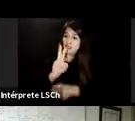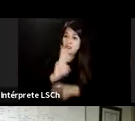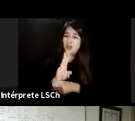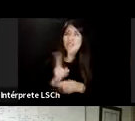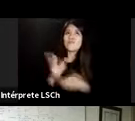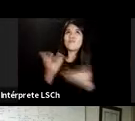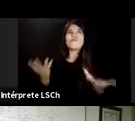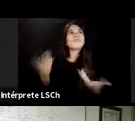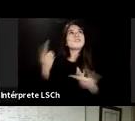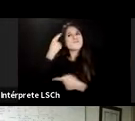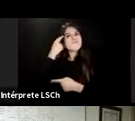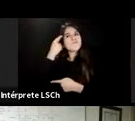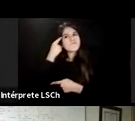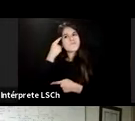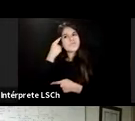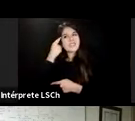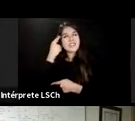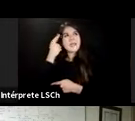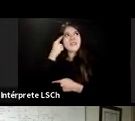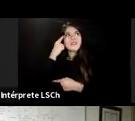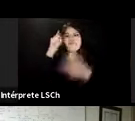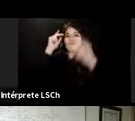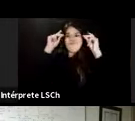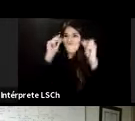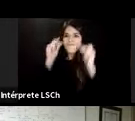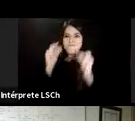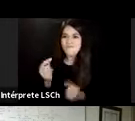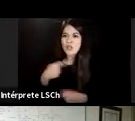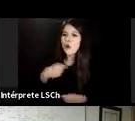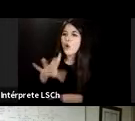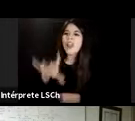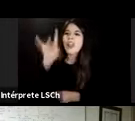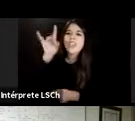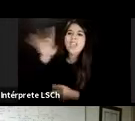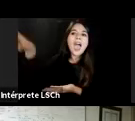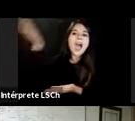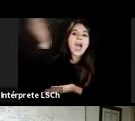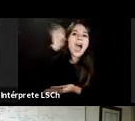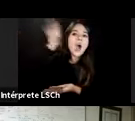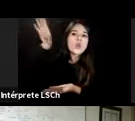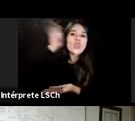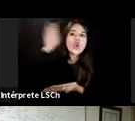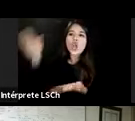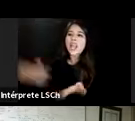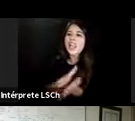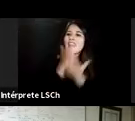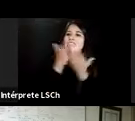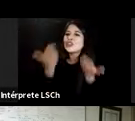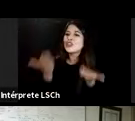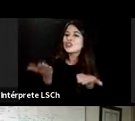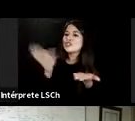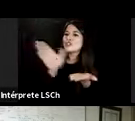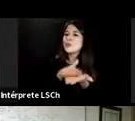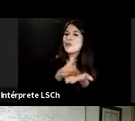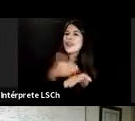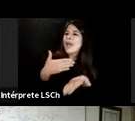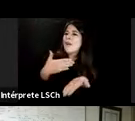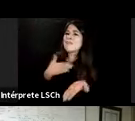lo pensé ni un segundo para elegir el tema de los audiolibros. Porque es un formato que a mí me gusta muchísimo, es un